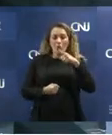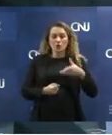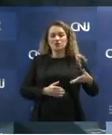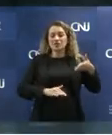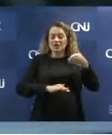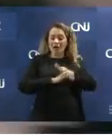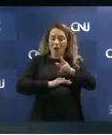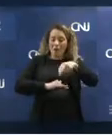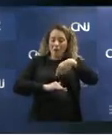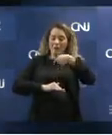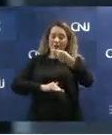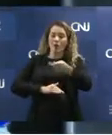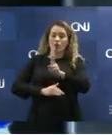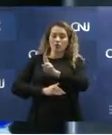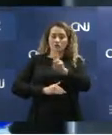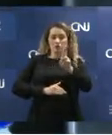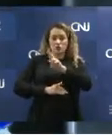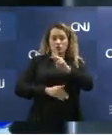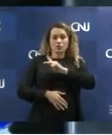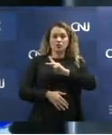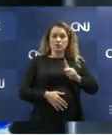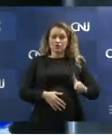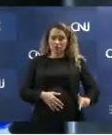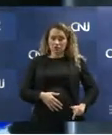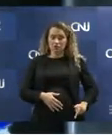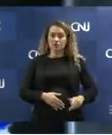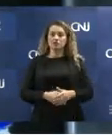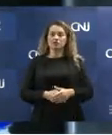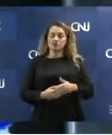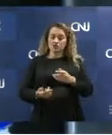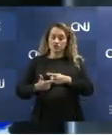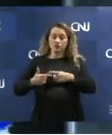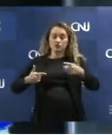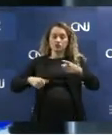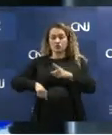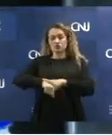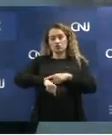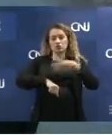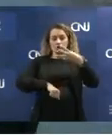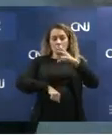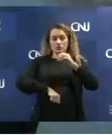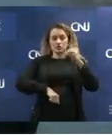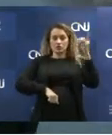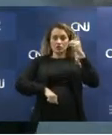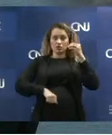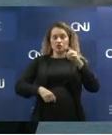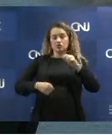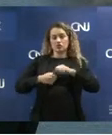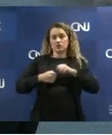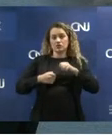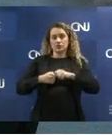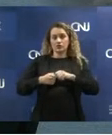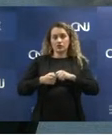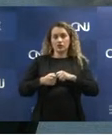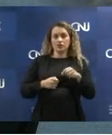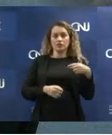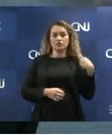pelo presidente da República, no prazo de trinta dias estabelecidos pelo nosso regimento interno.